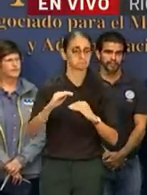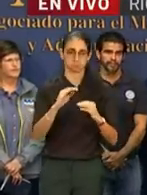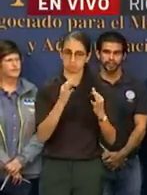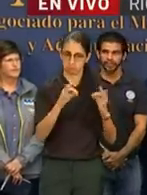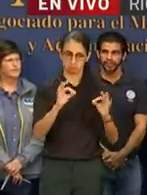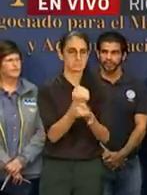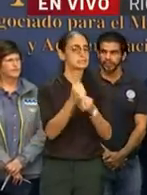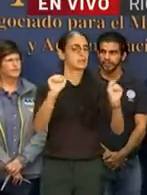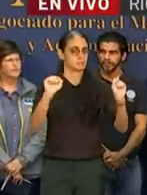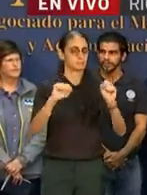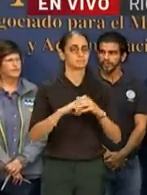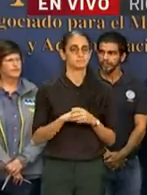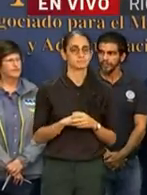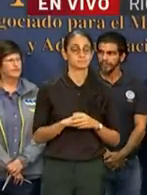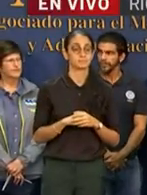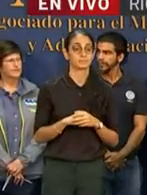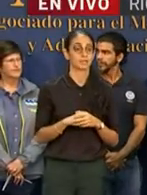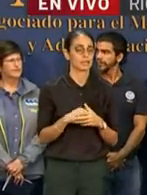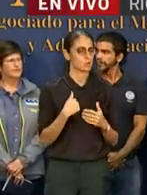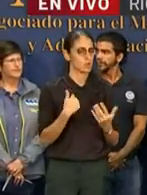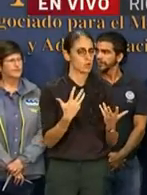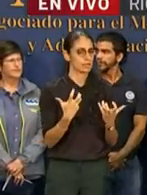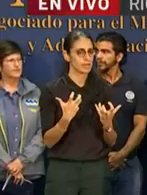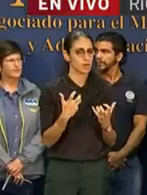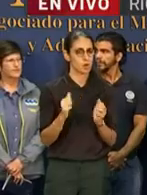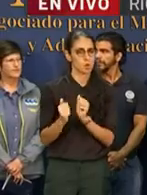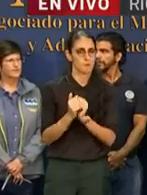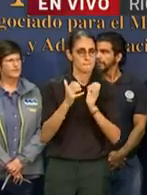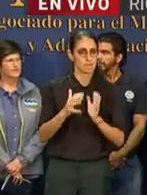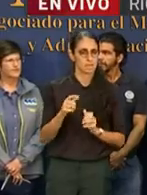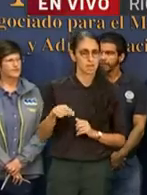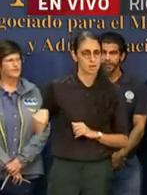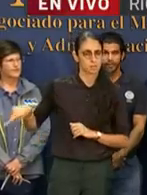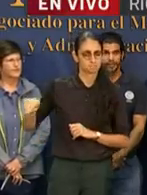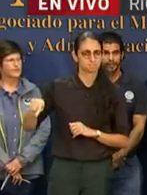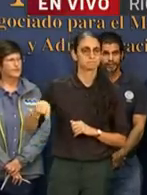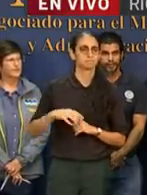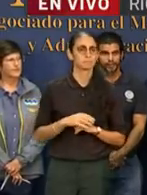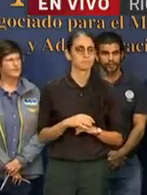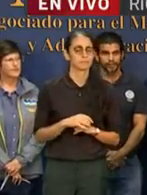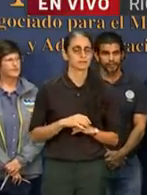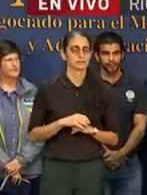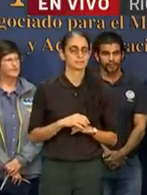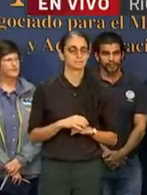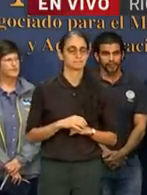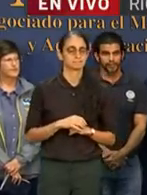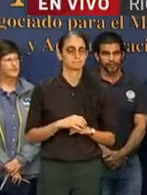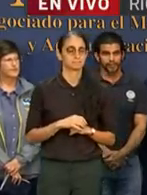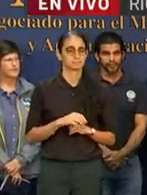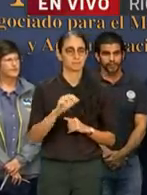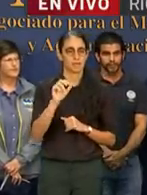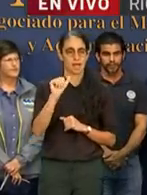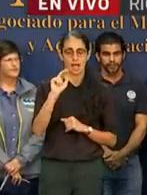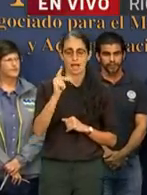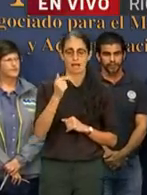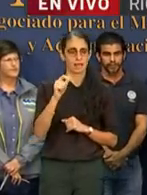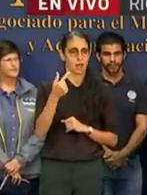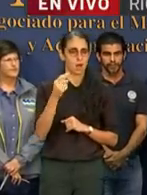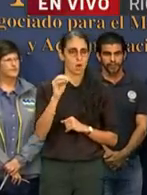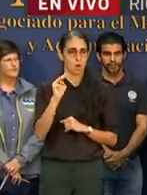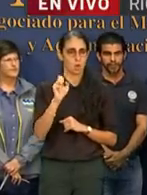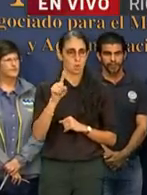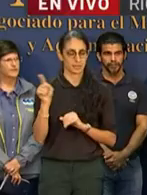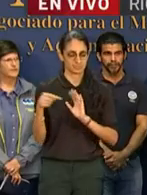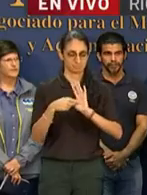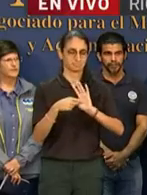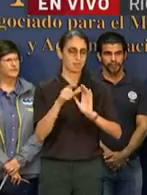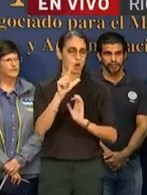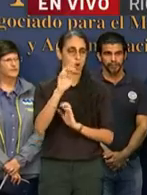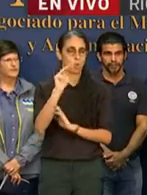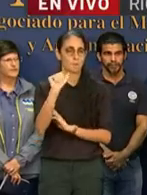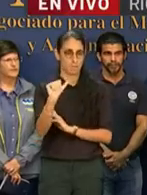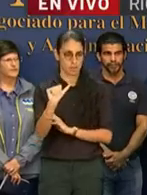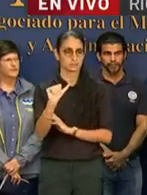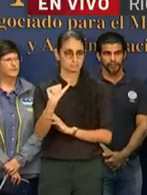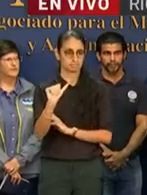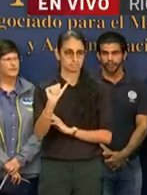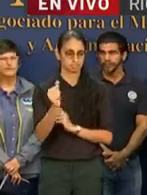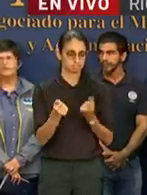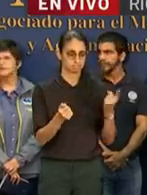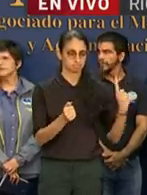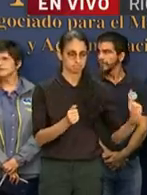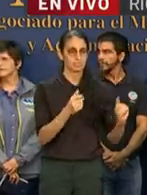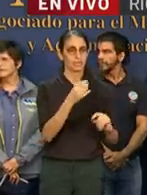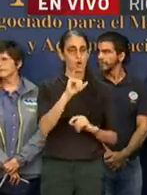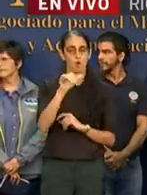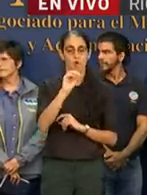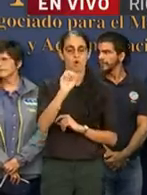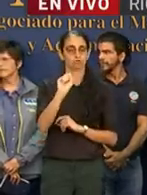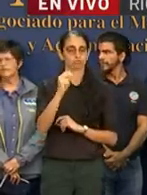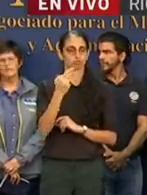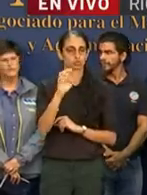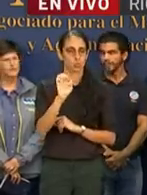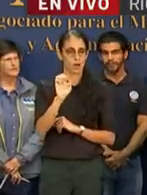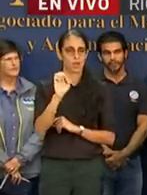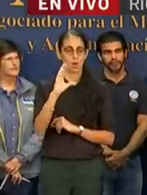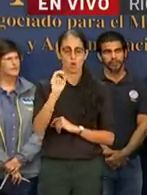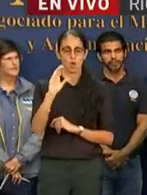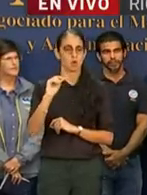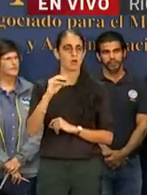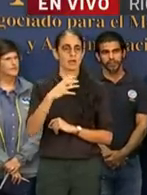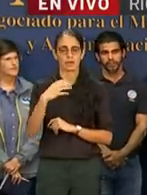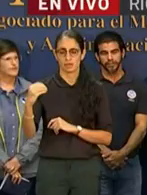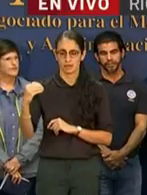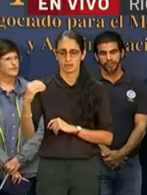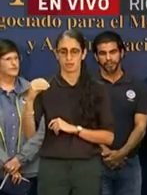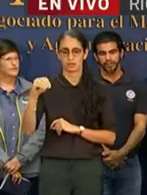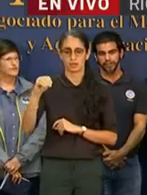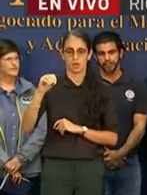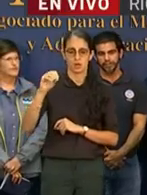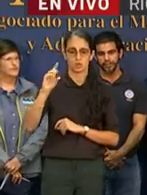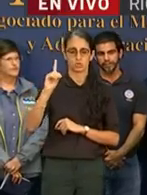AUTORIDAD. EMBALSES